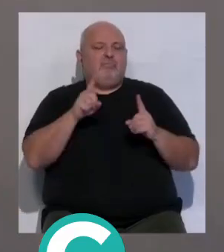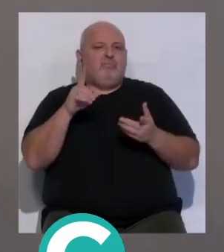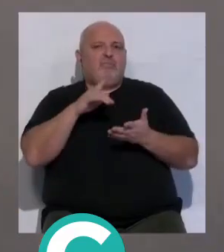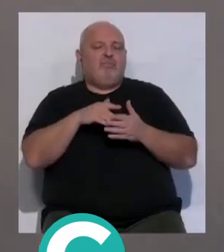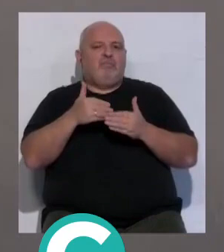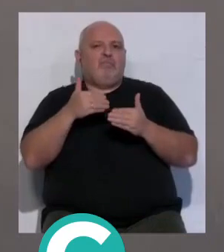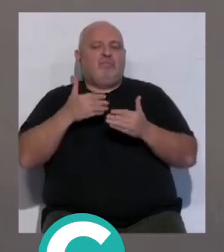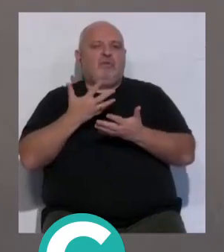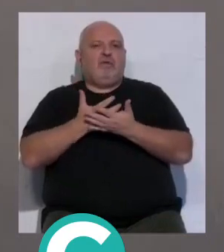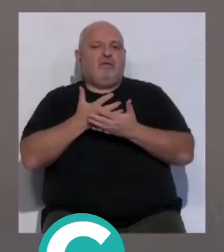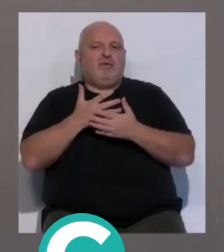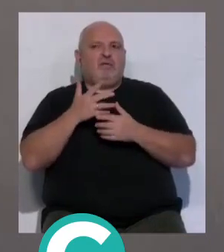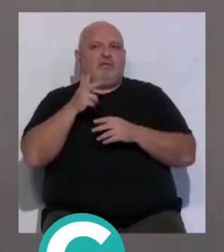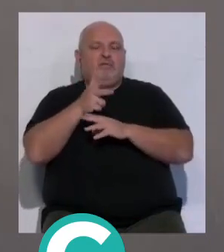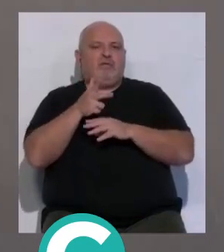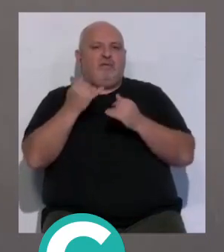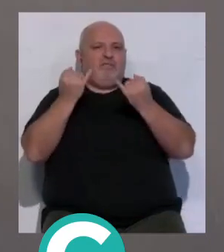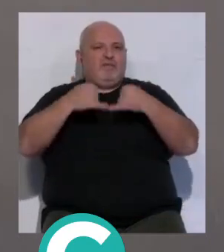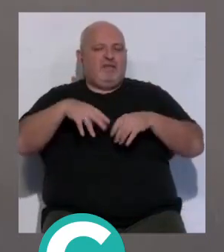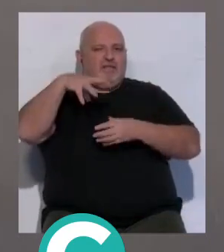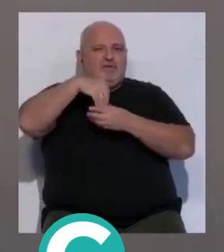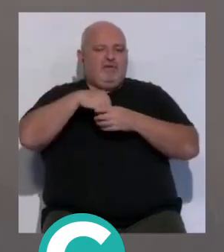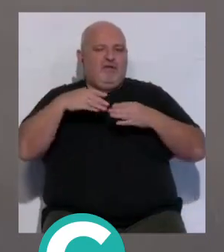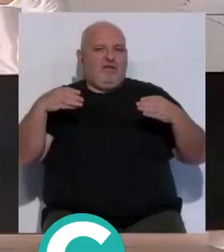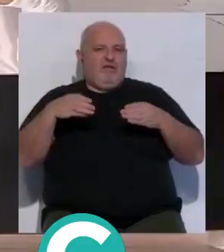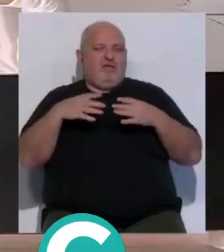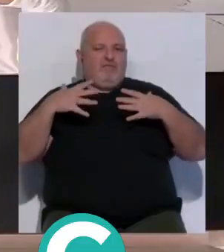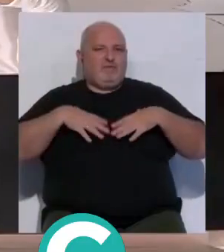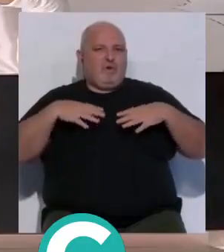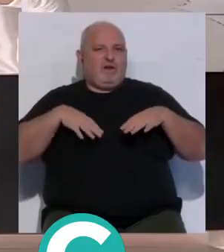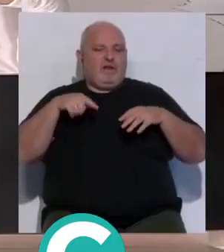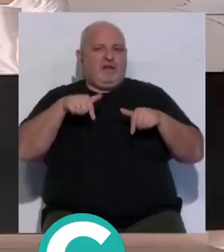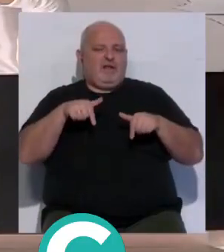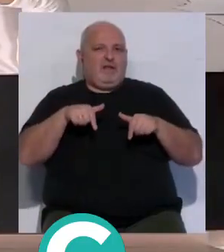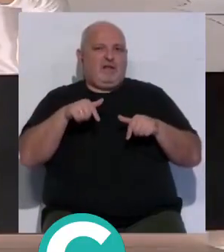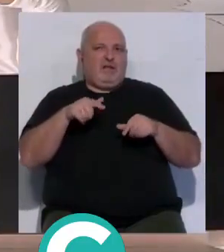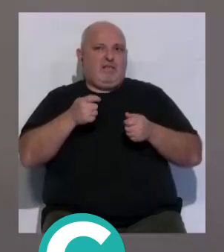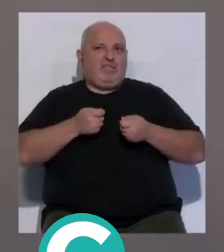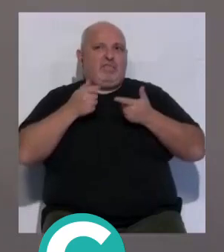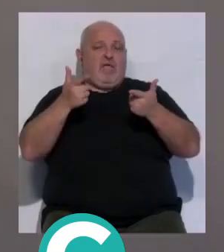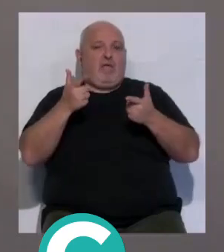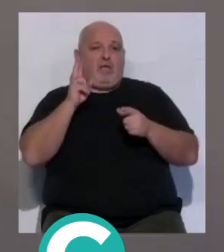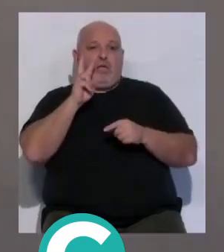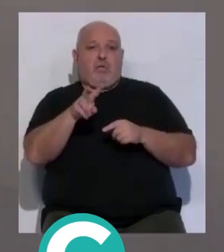la grabación de las festejo dentro del vestuario el vestuario es es tu cocina el vestuario es tu